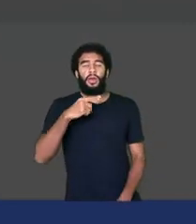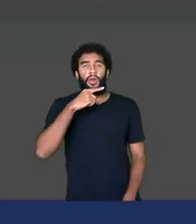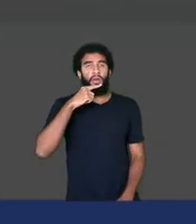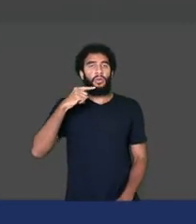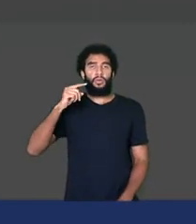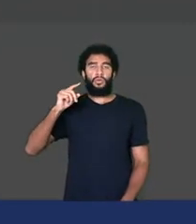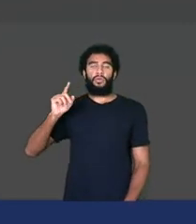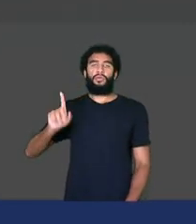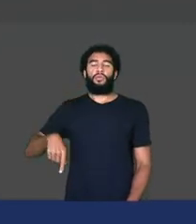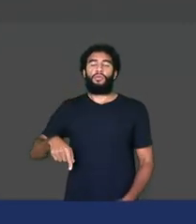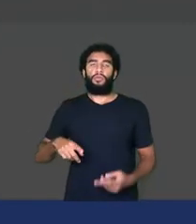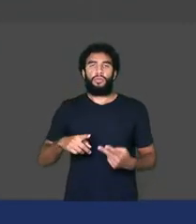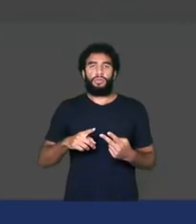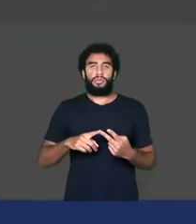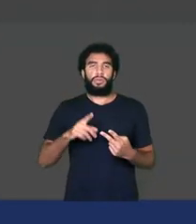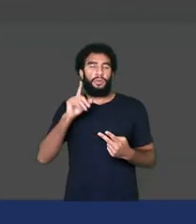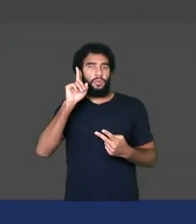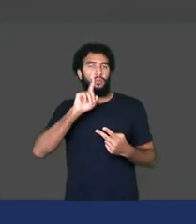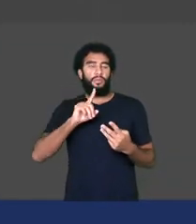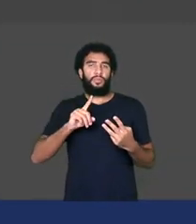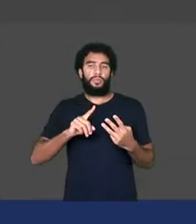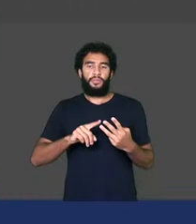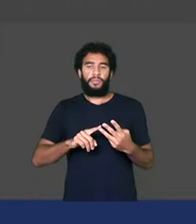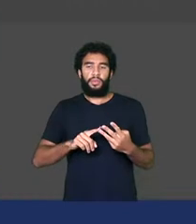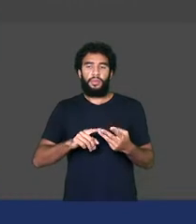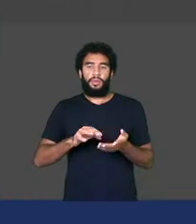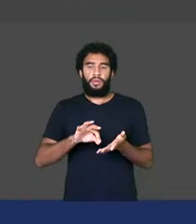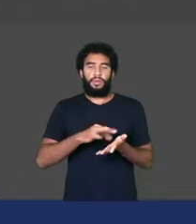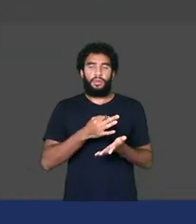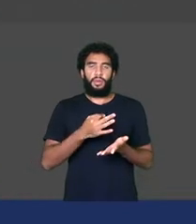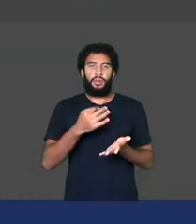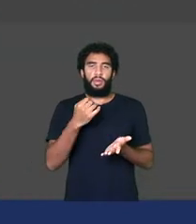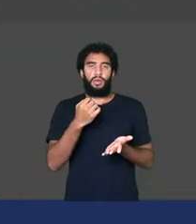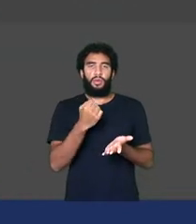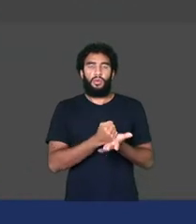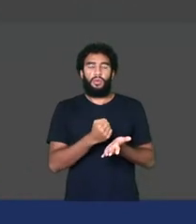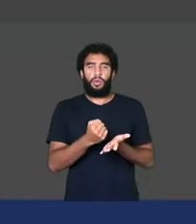LEMBRAR QUE A RÚ SSIA, OS ESTADOS UNIDOS E A GRÃ-BRETANHA ASSINARAM UM